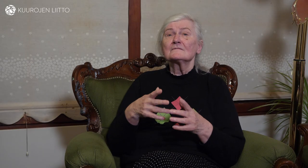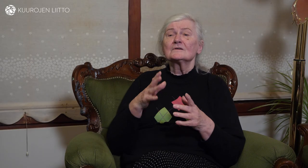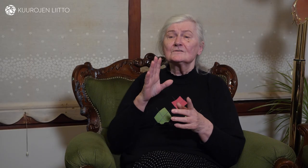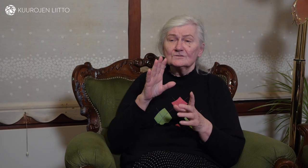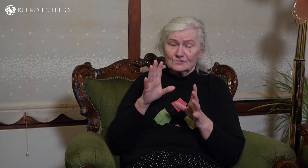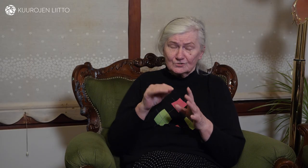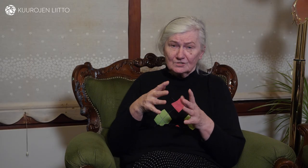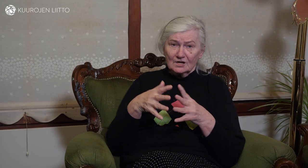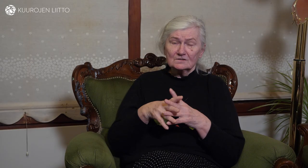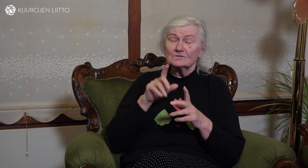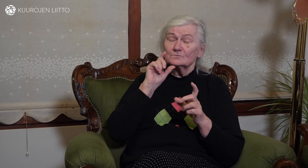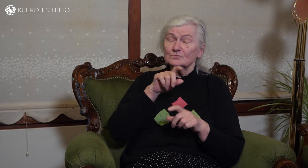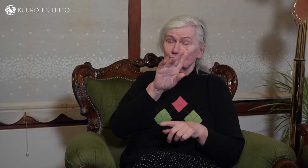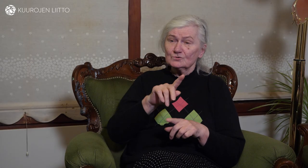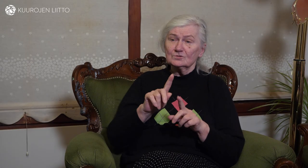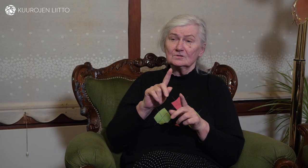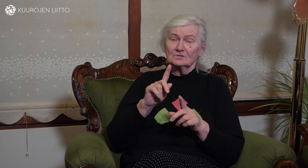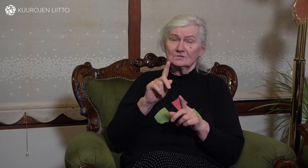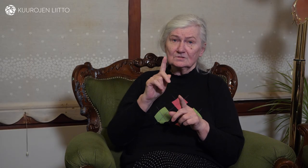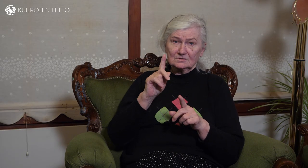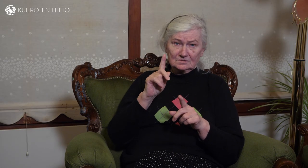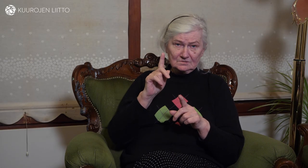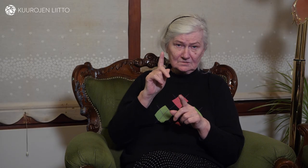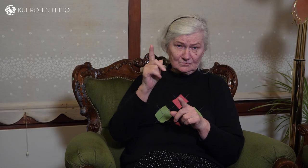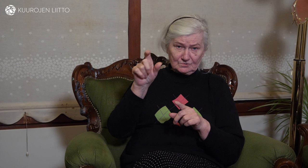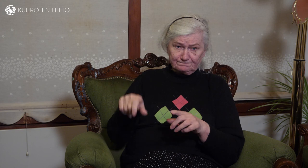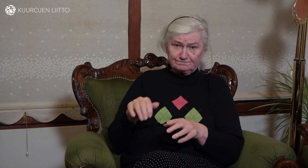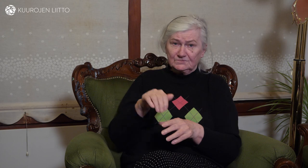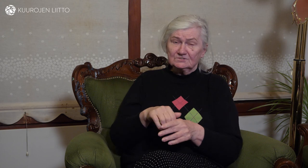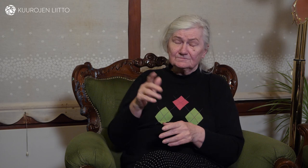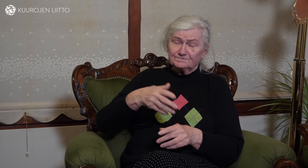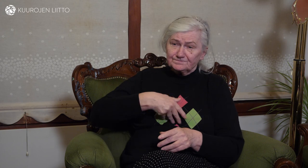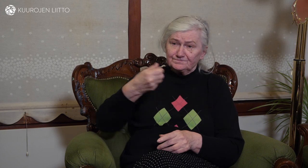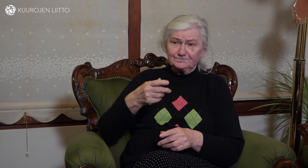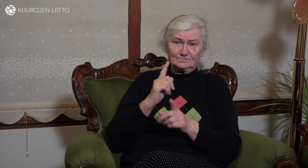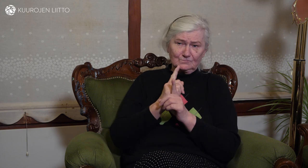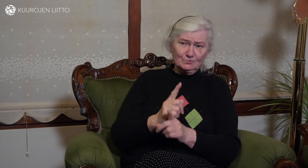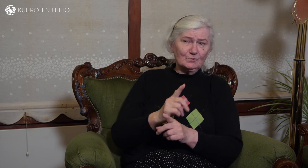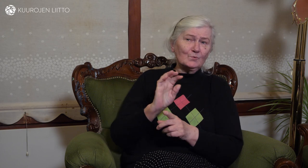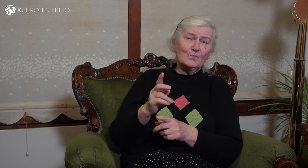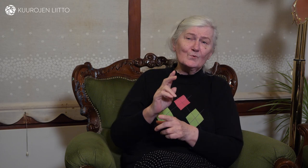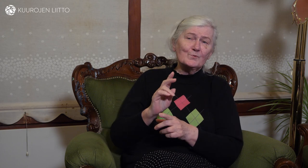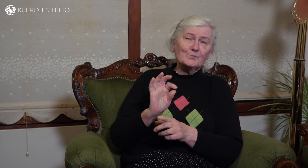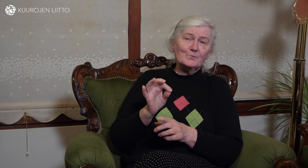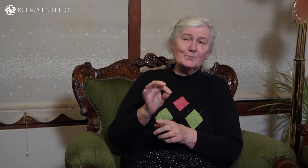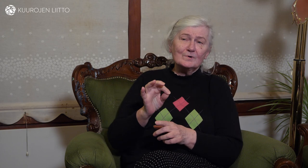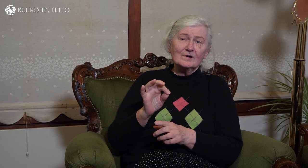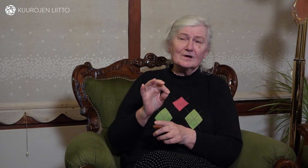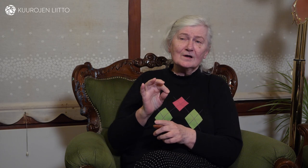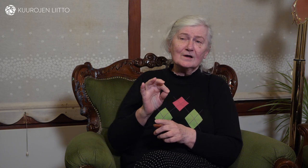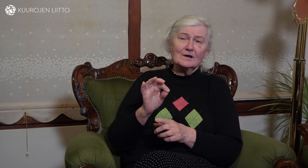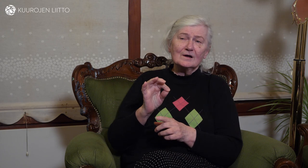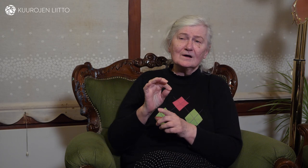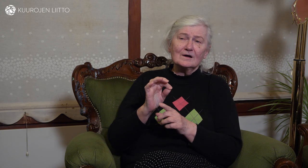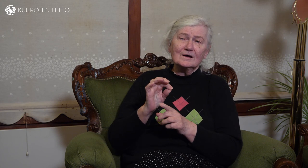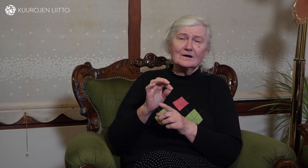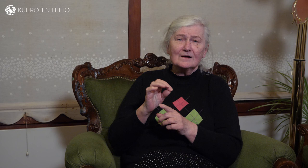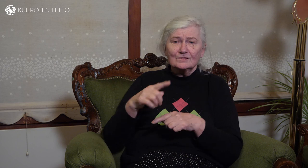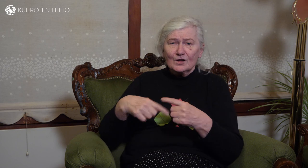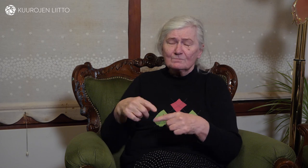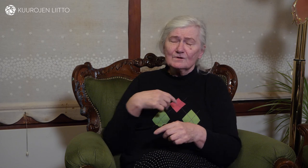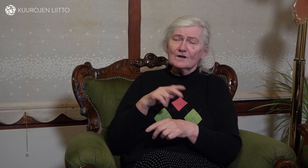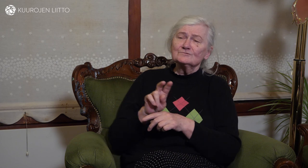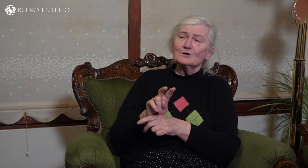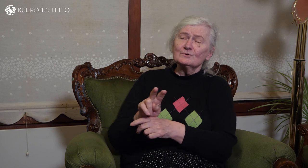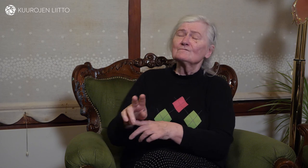Yhdistystoiminta alkoi siitä, kun eräs jäsen pyysi minua mukaan seuraamaan yhdistystoimintaa.